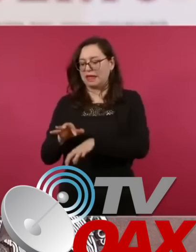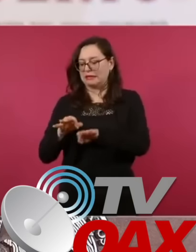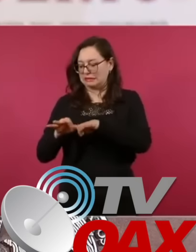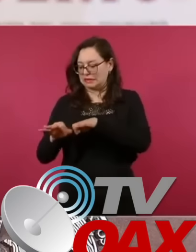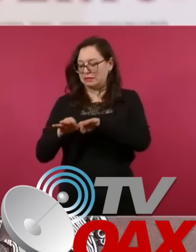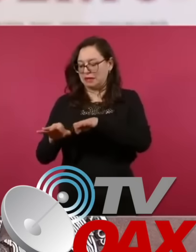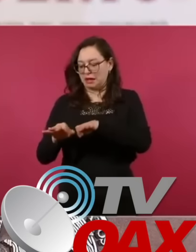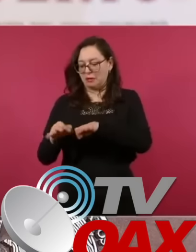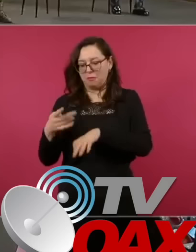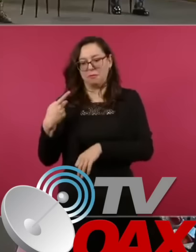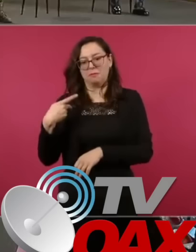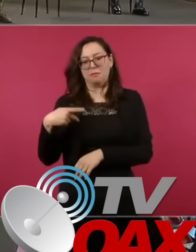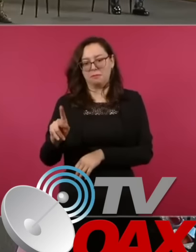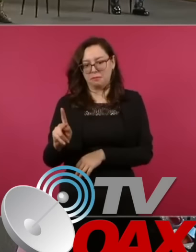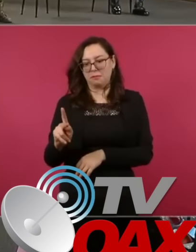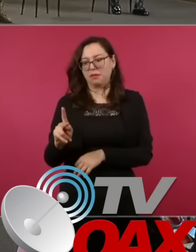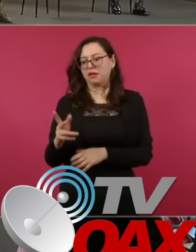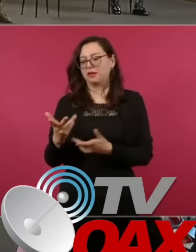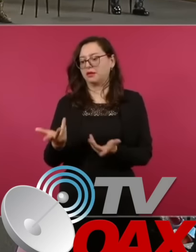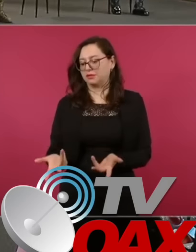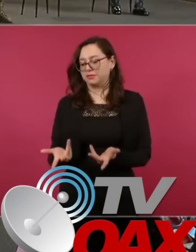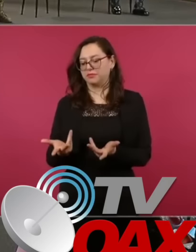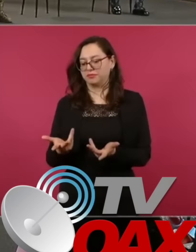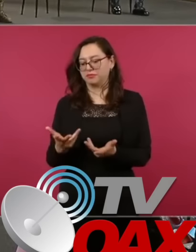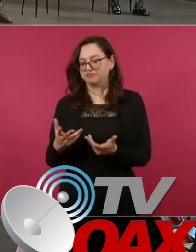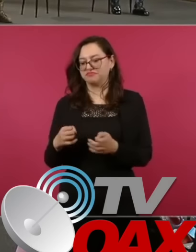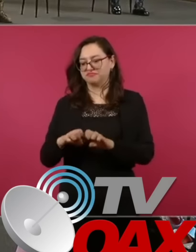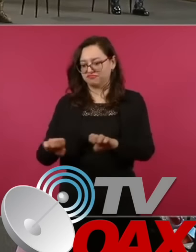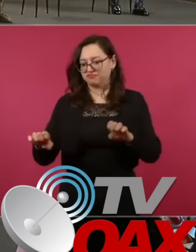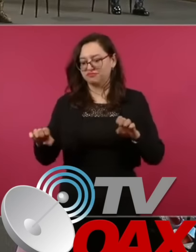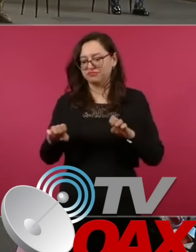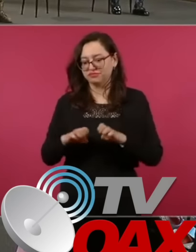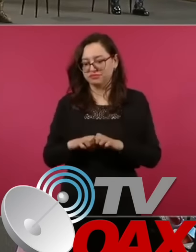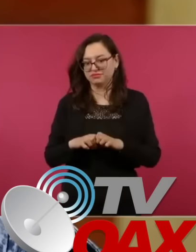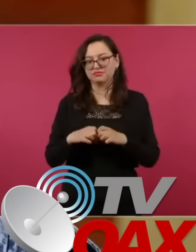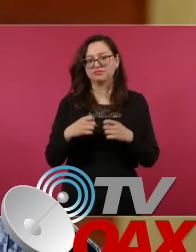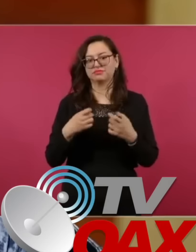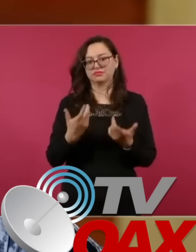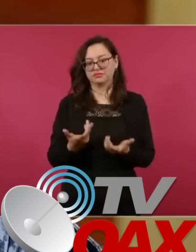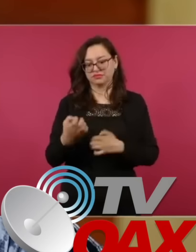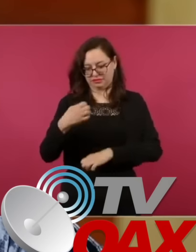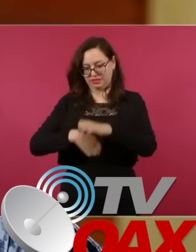grupo aeroportuario ferroviario de servicios auxiliares y conexos Olmeca maya mechica para